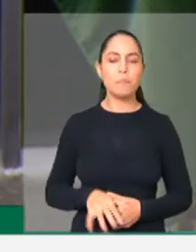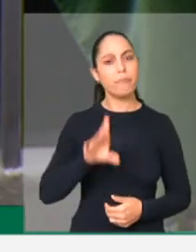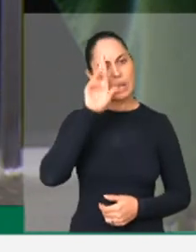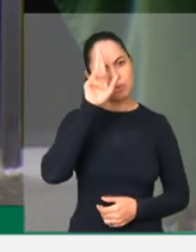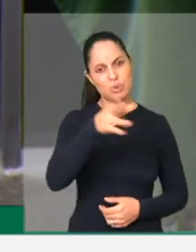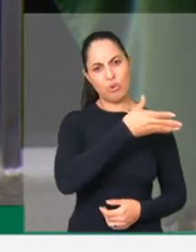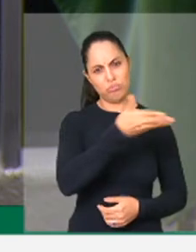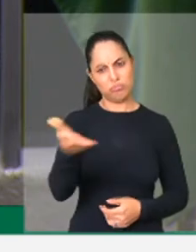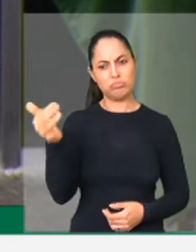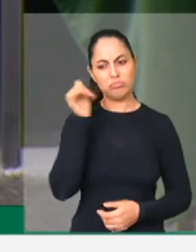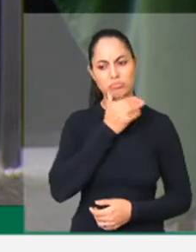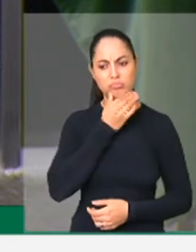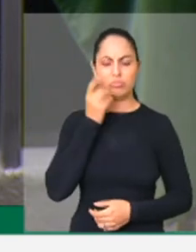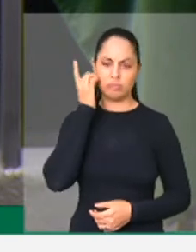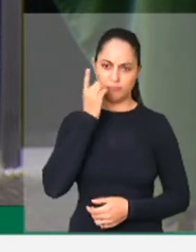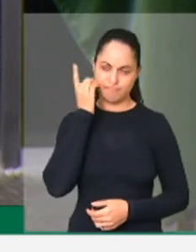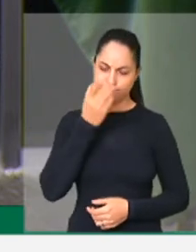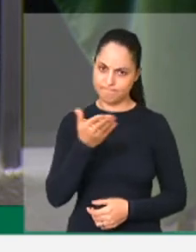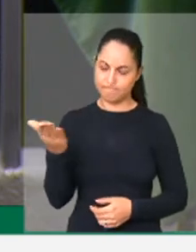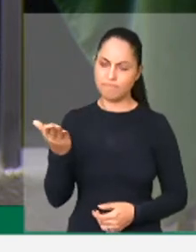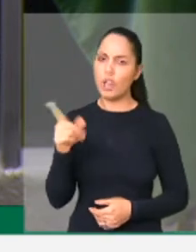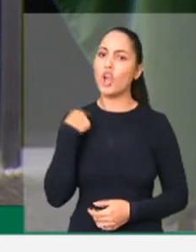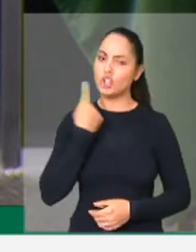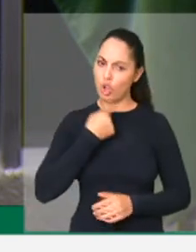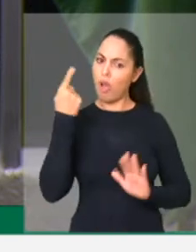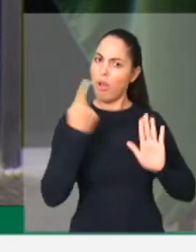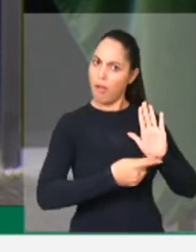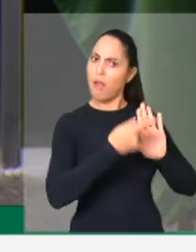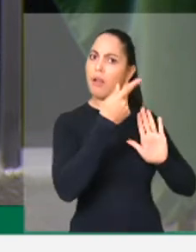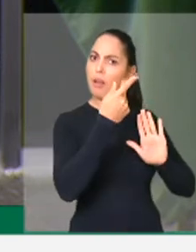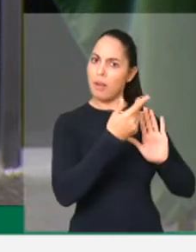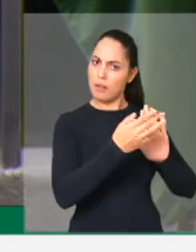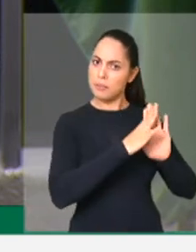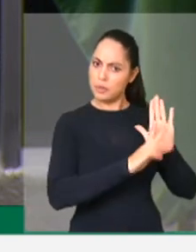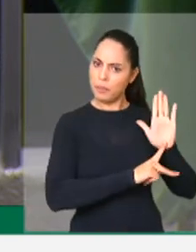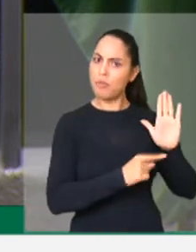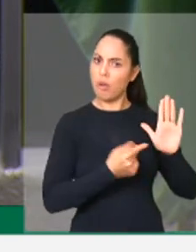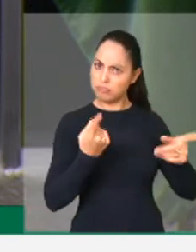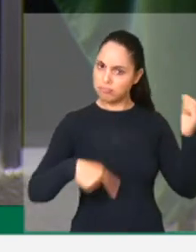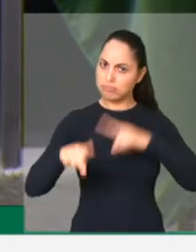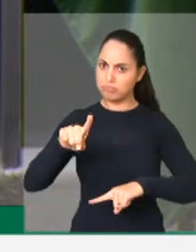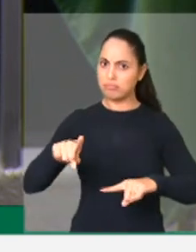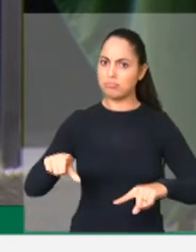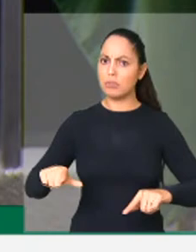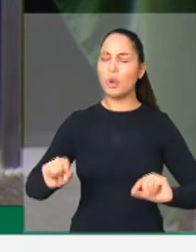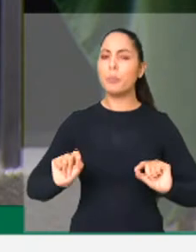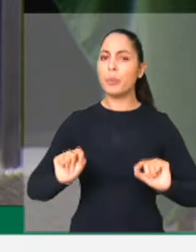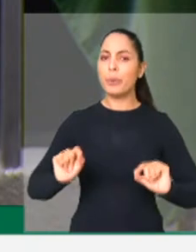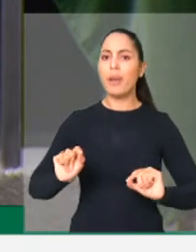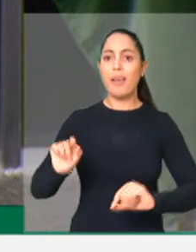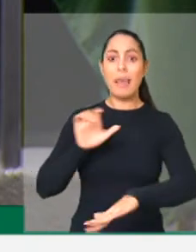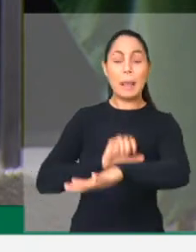SOCIAL DO BRASIL VOTARMOS ESSA MEDIDA PROVISÓRIA NO SENTIDO DE SALVAR EMPRESAS PARA GARANTIR EMPREGOS. HOJE O QUE O BRASIL MAIS CLAMA É POR